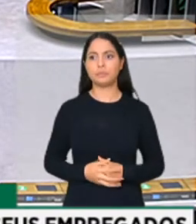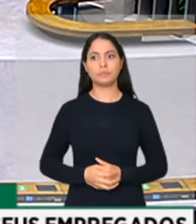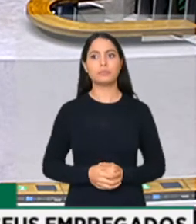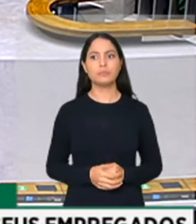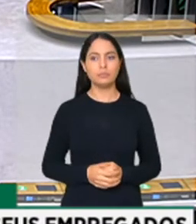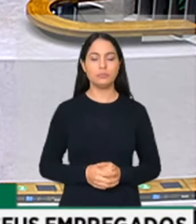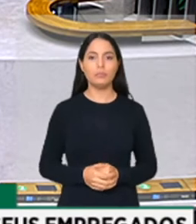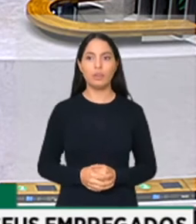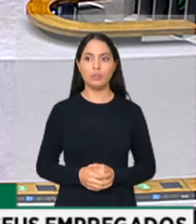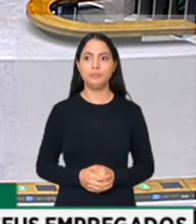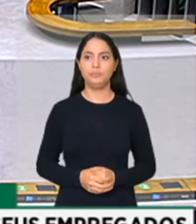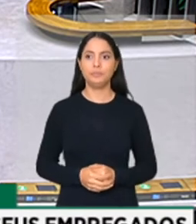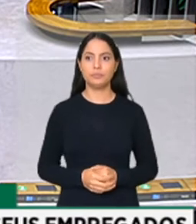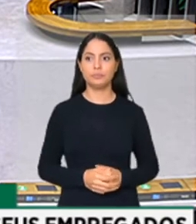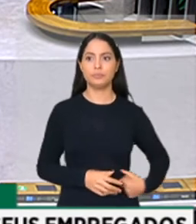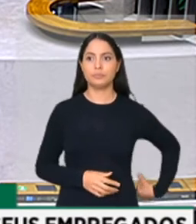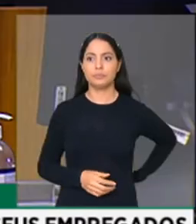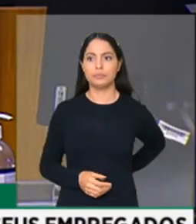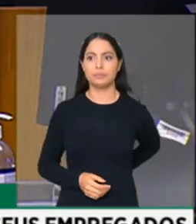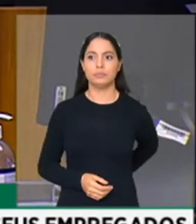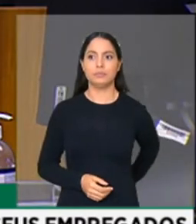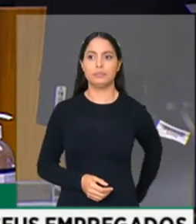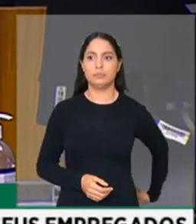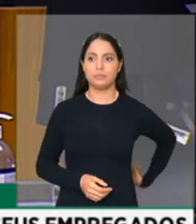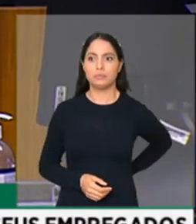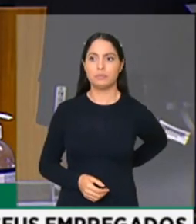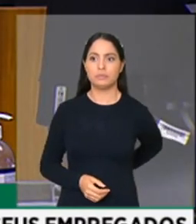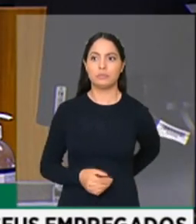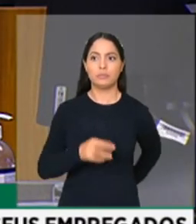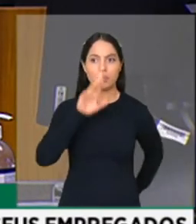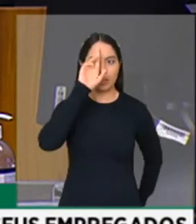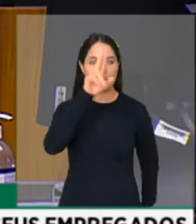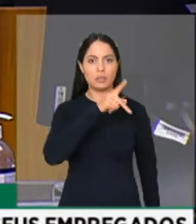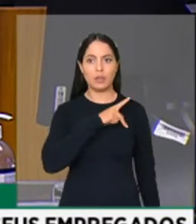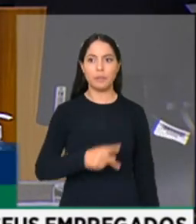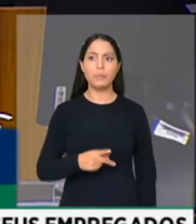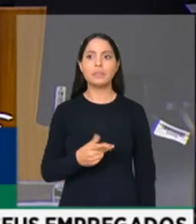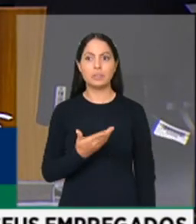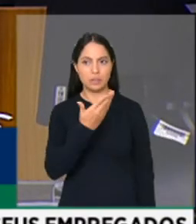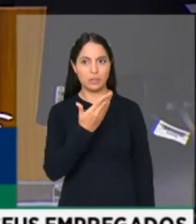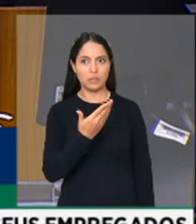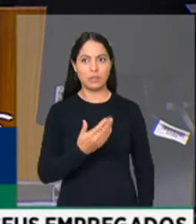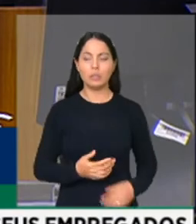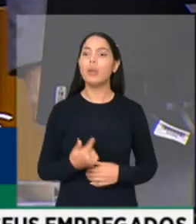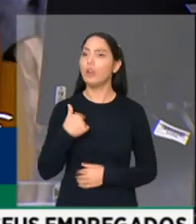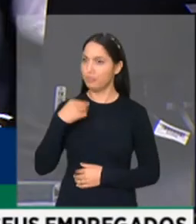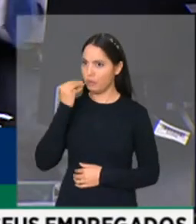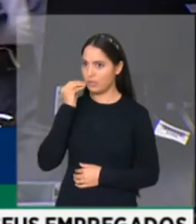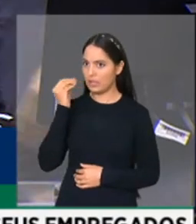OBRIGADO, DEPUTADA É RICA. [DEPUTADO]: PRESIDENTE... [PRESIDENTE]: POR RESPEITO A NOSSA HIERARQUIA INTERNA DA CASA, EU VOU FAZER CONTATO COM